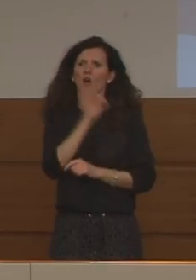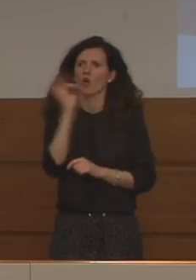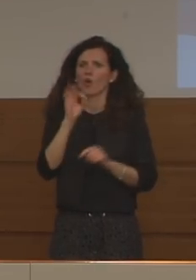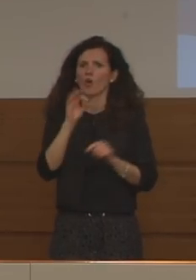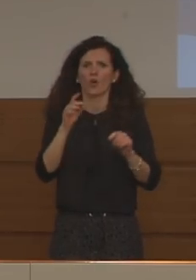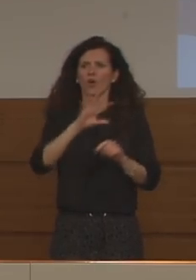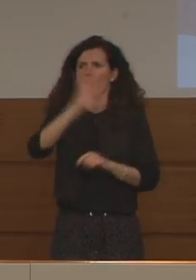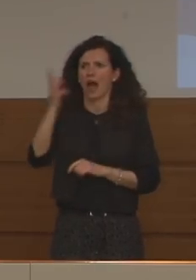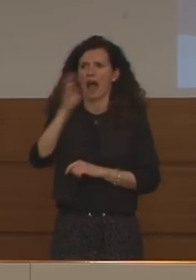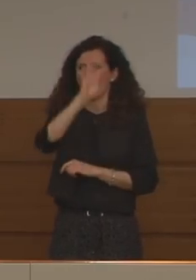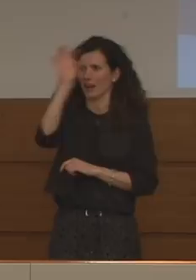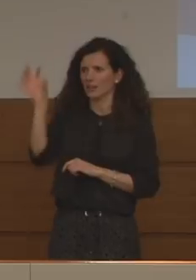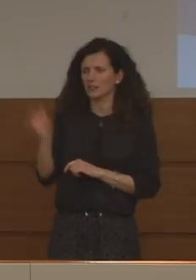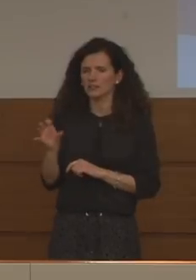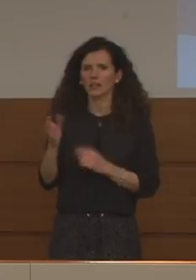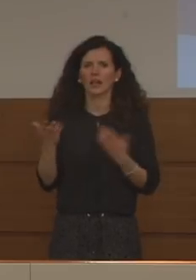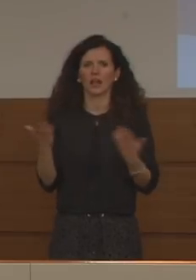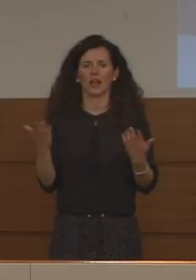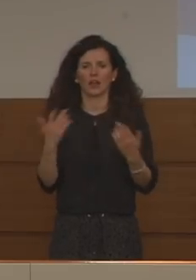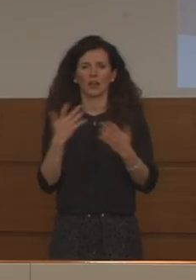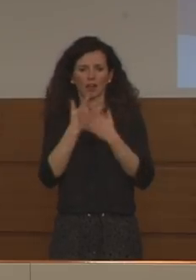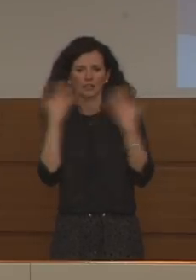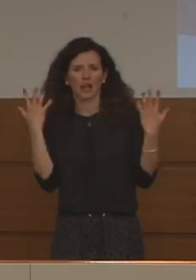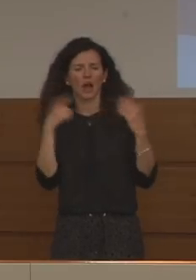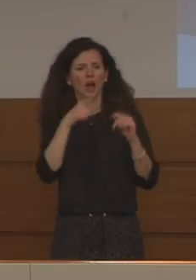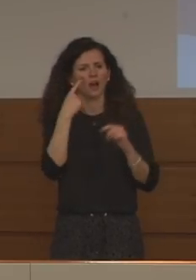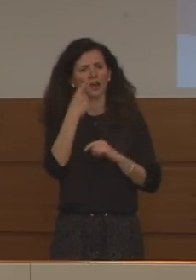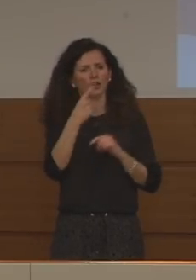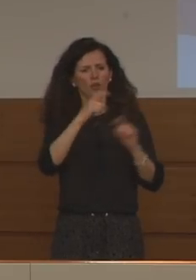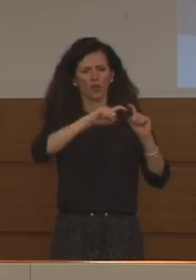è evidente che dal punto di vista delle curve globali i numeri